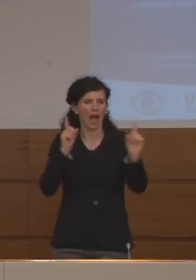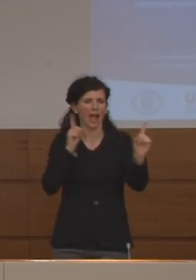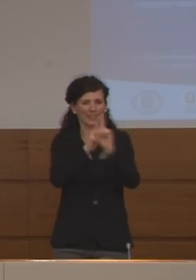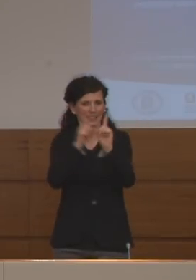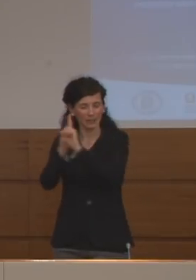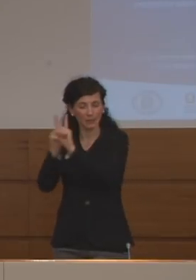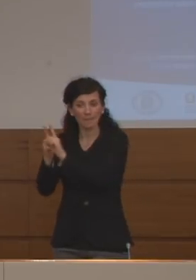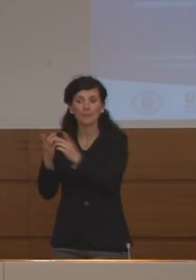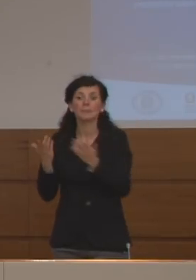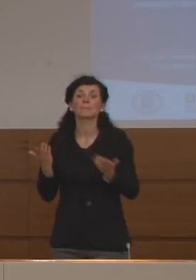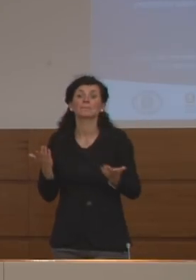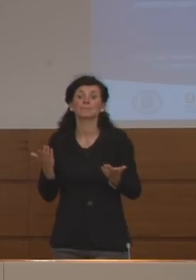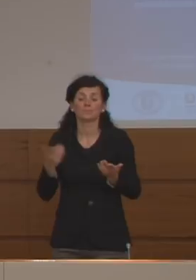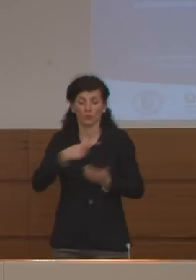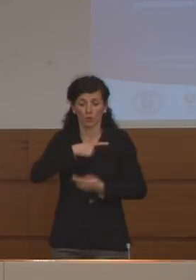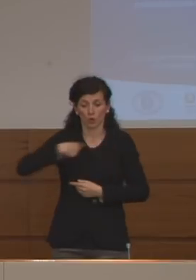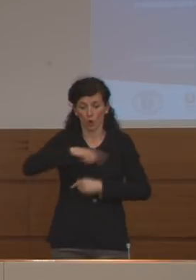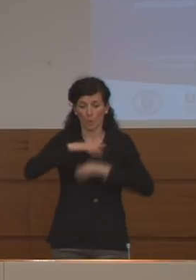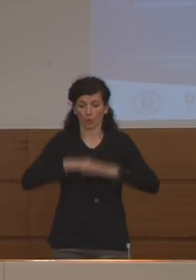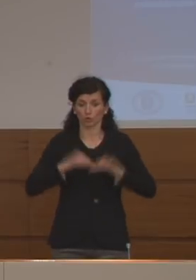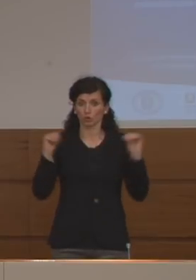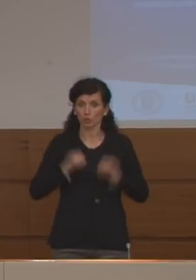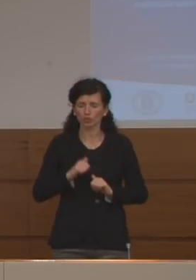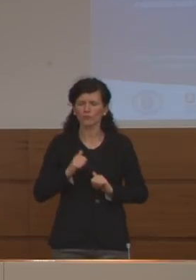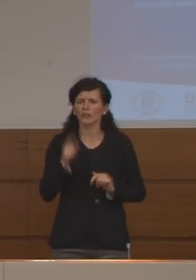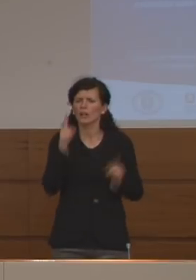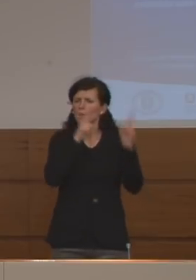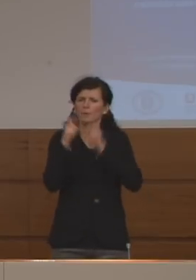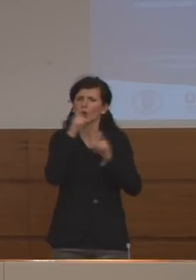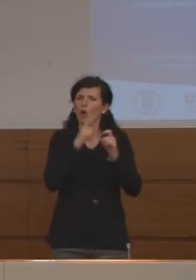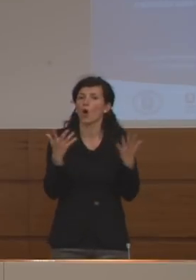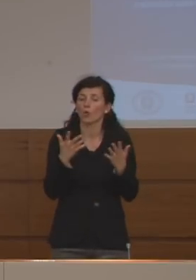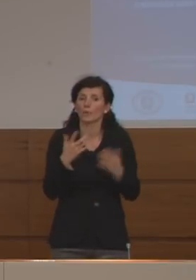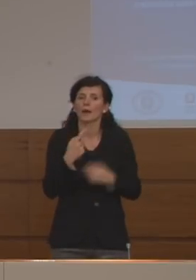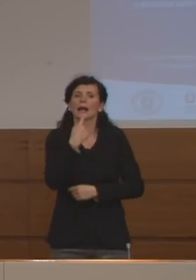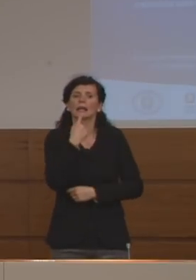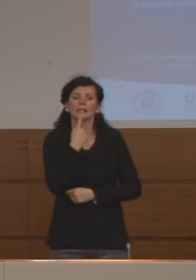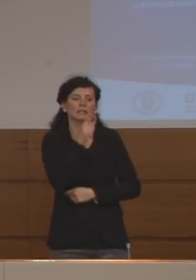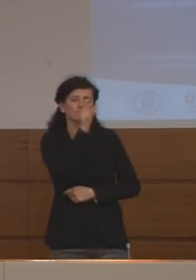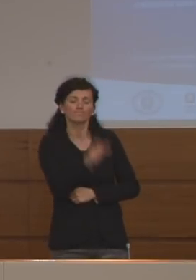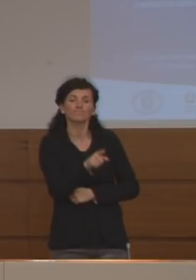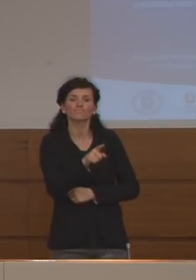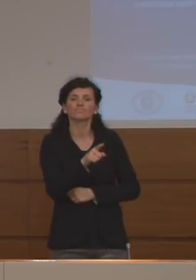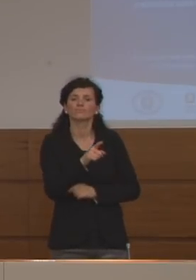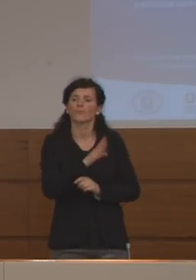è preoccuparci di supportare chi non può andare a ritirare la spesa e quindi con